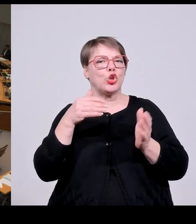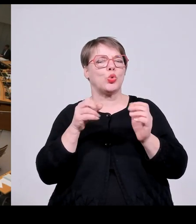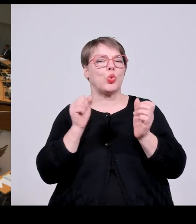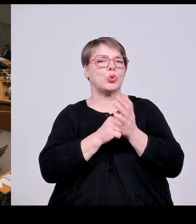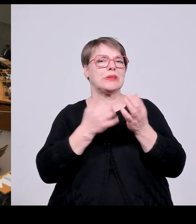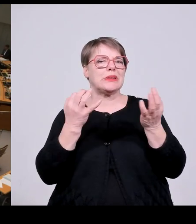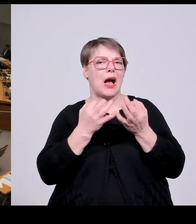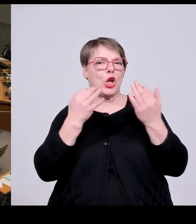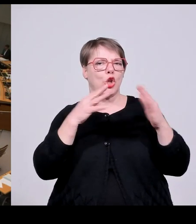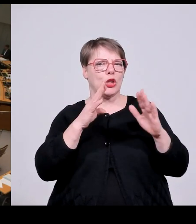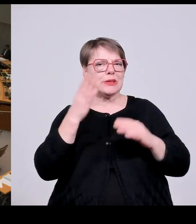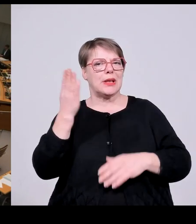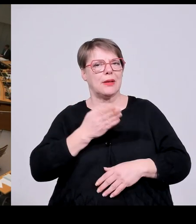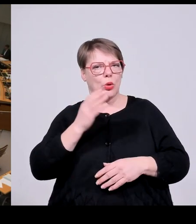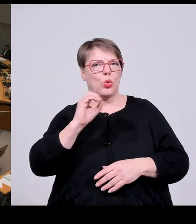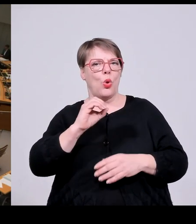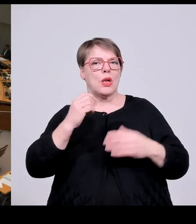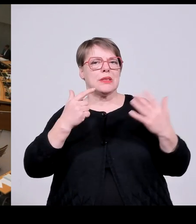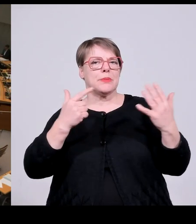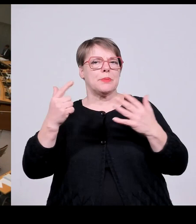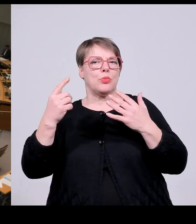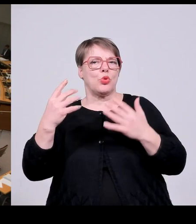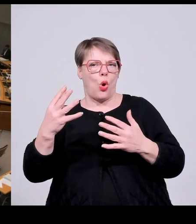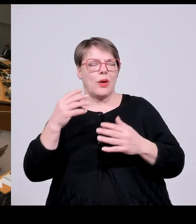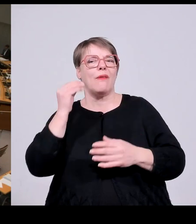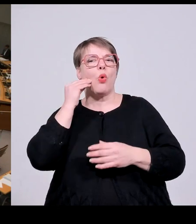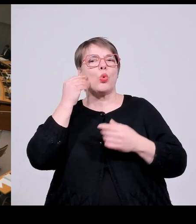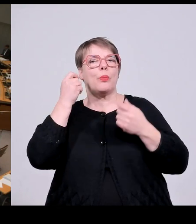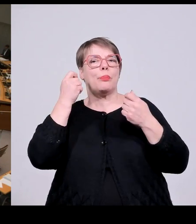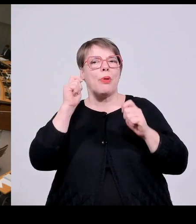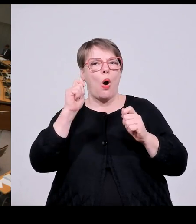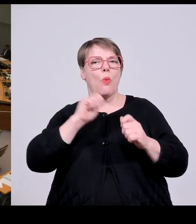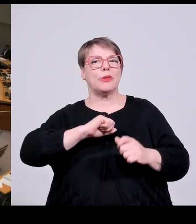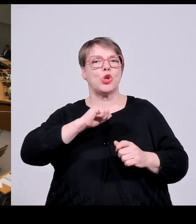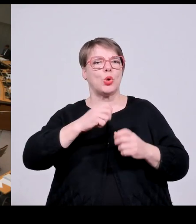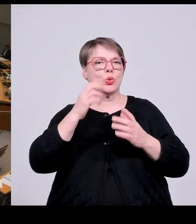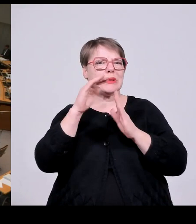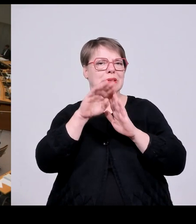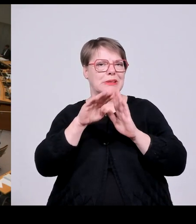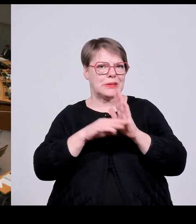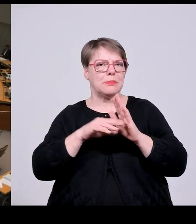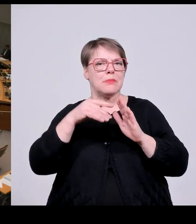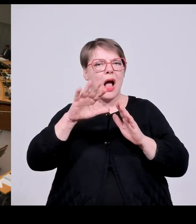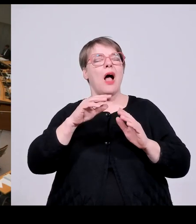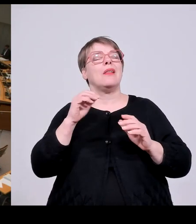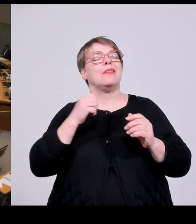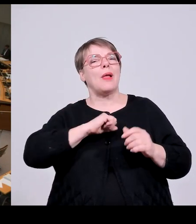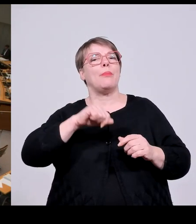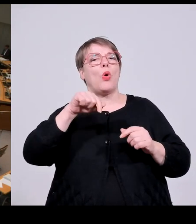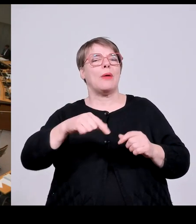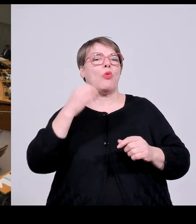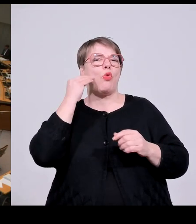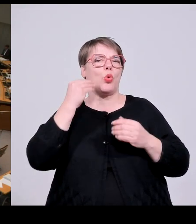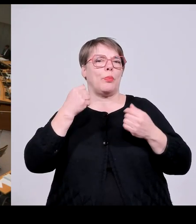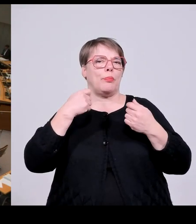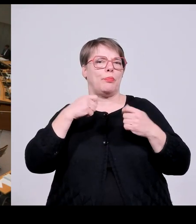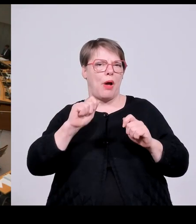dass es doch, glaube ich, viele gibt in diesem Raum geben , der Meinung sind wir bräuchten mehr Wohnungen.